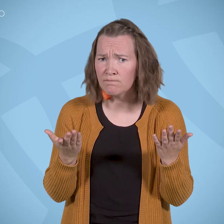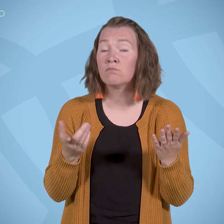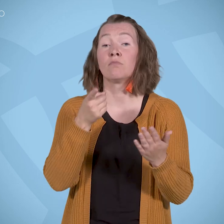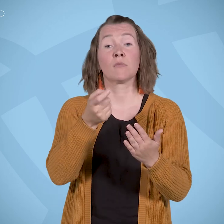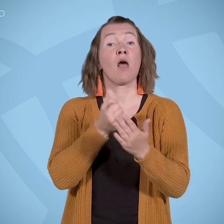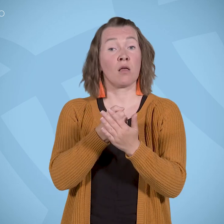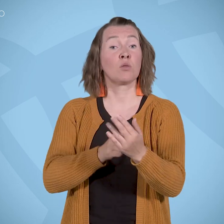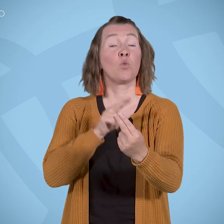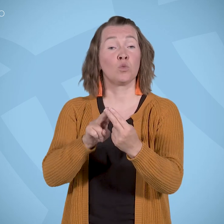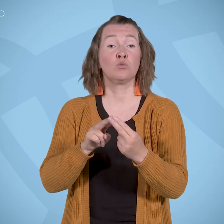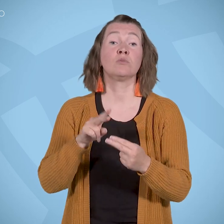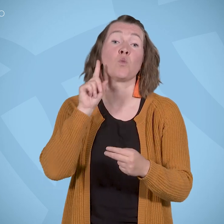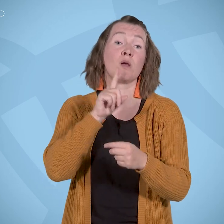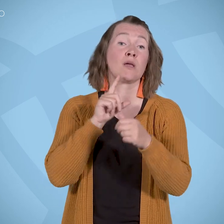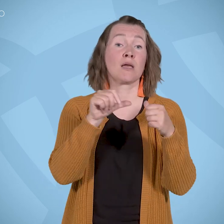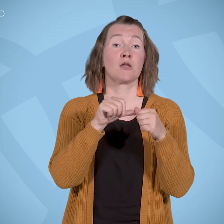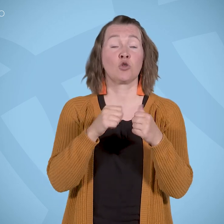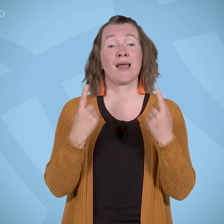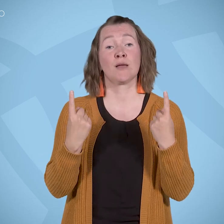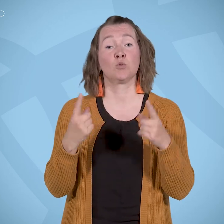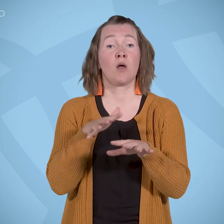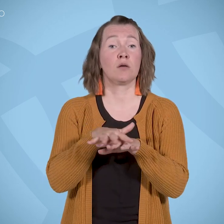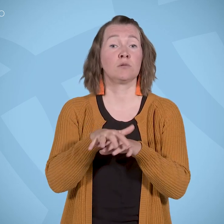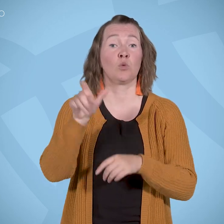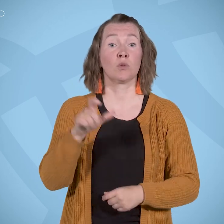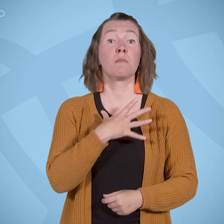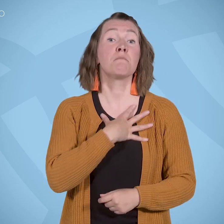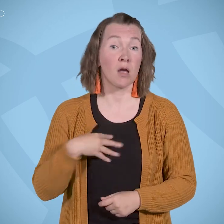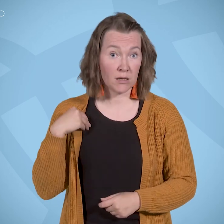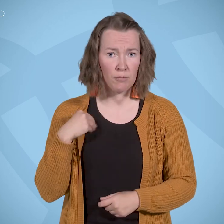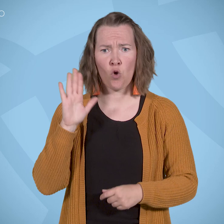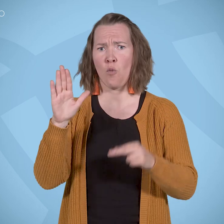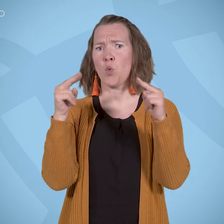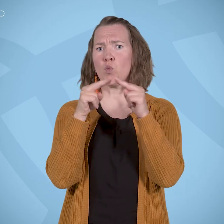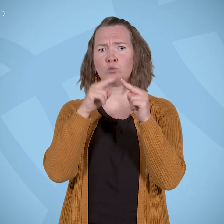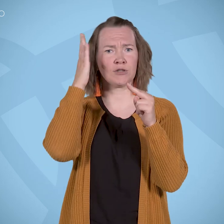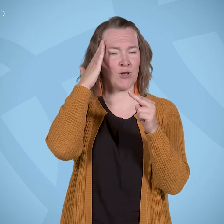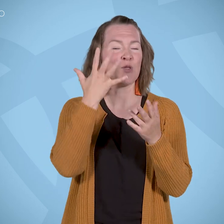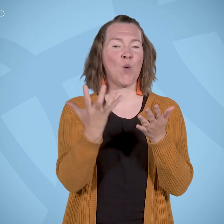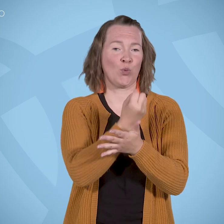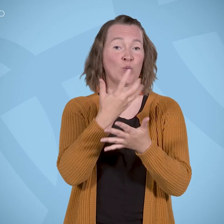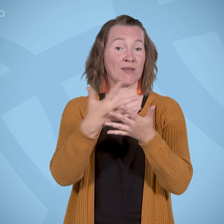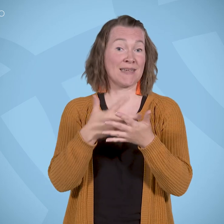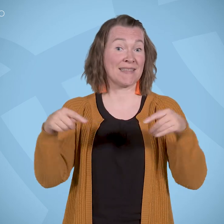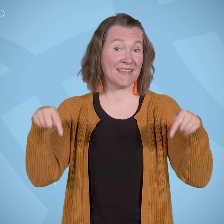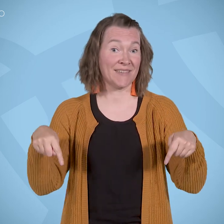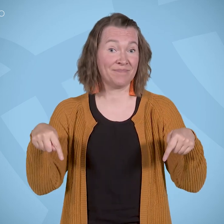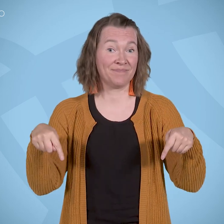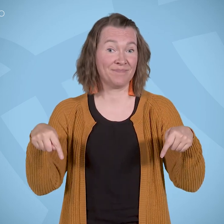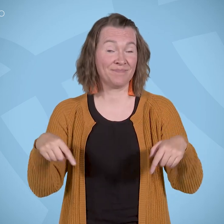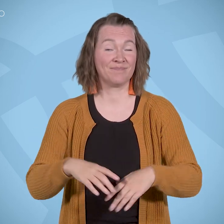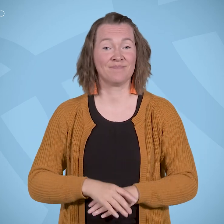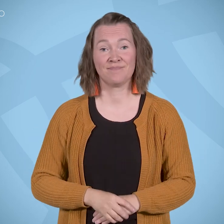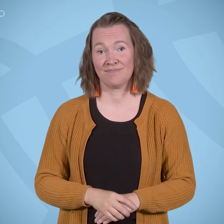Ota yhteyttä erityisasiantuntija Marika Rönnbergiin, löydät hänen yhteystietonsa alta.